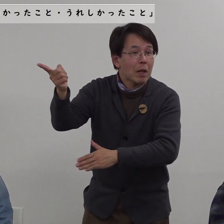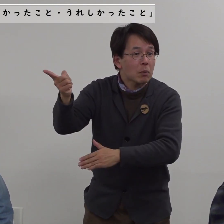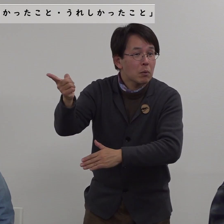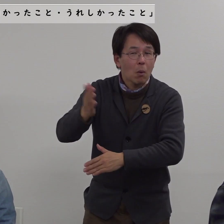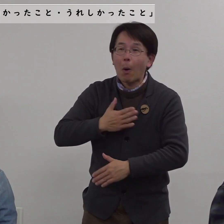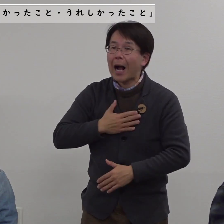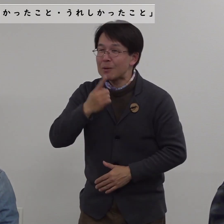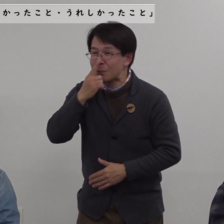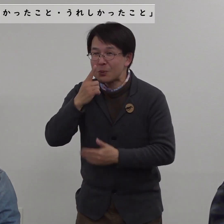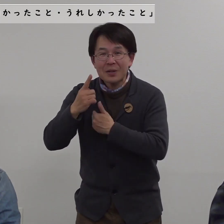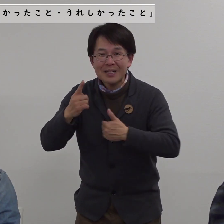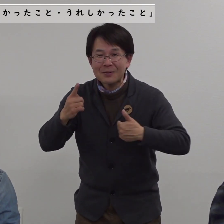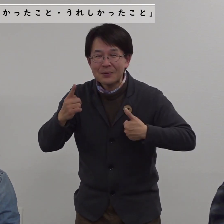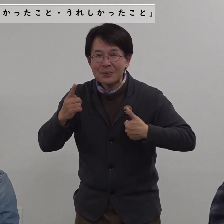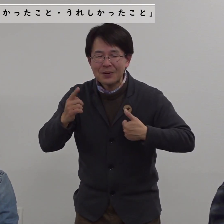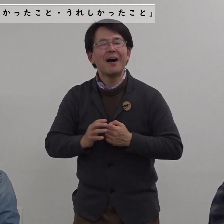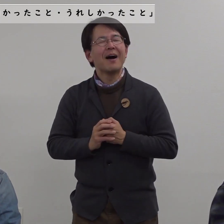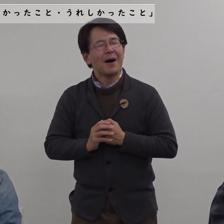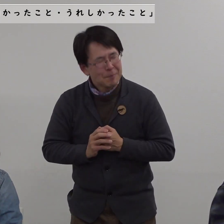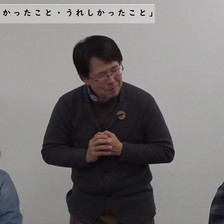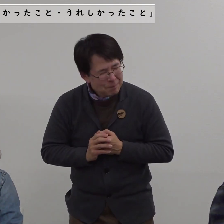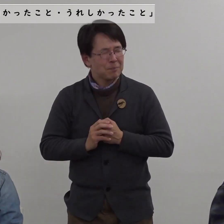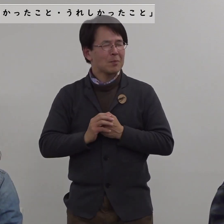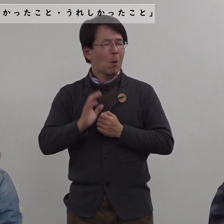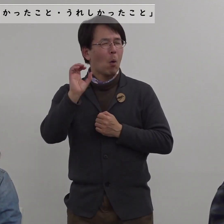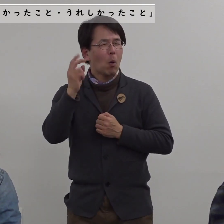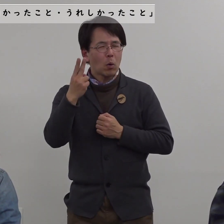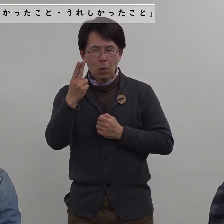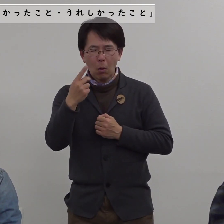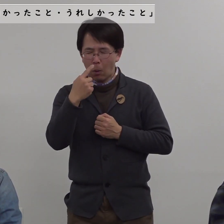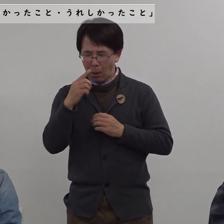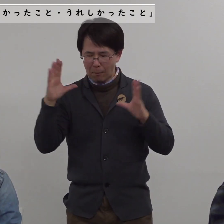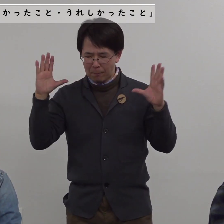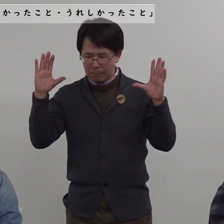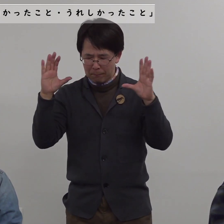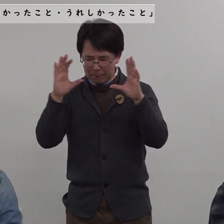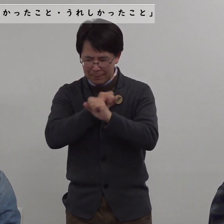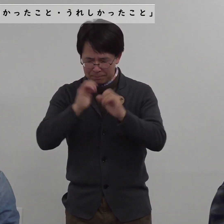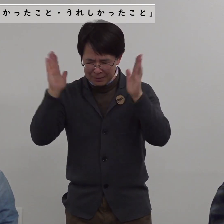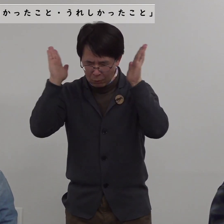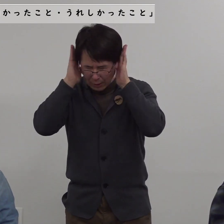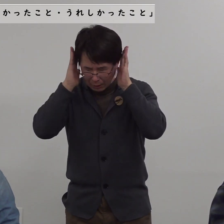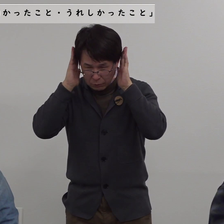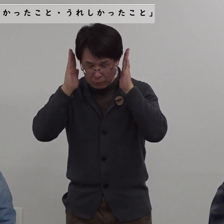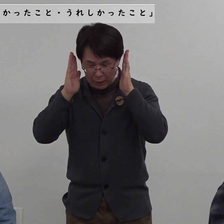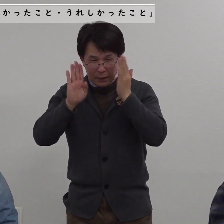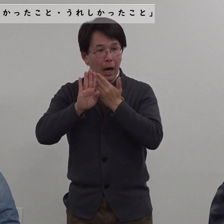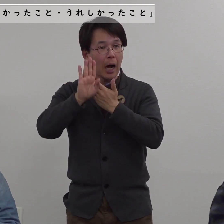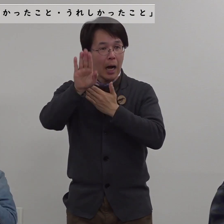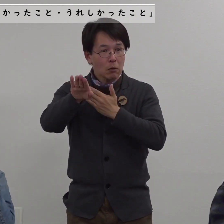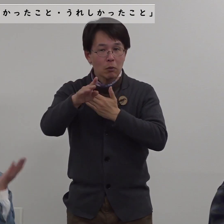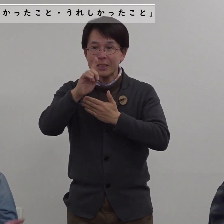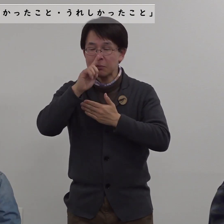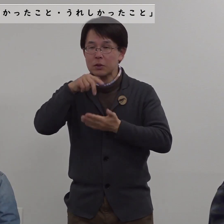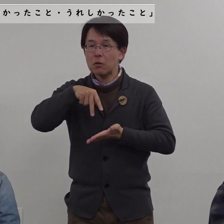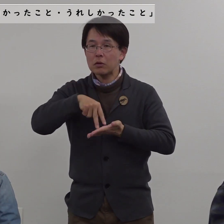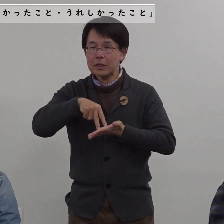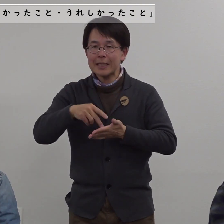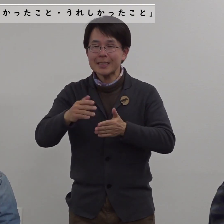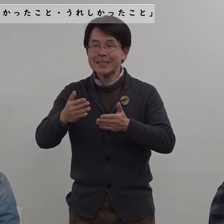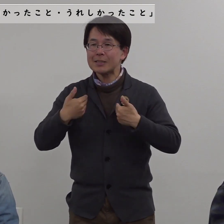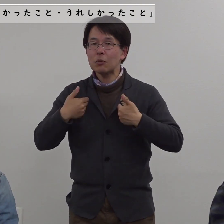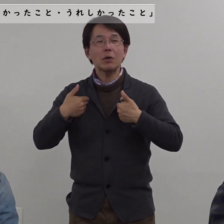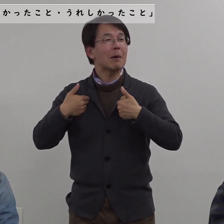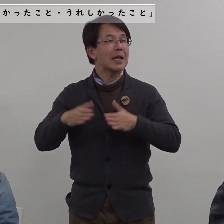やはり音を失ってからそういう必要じゃないことも含めたいろいろな音がこの世の中にはあるということを